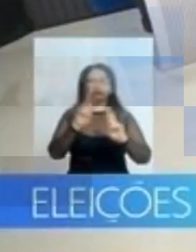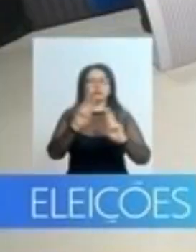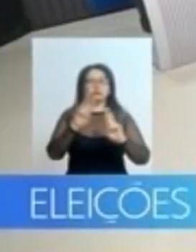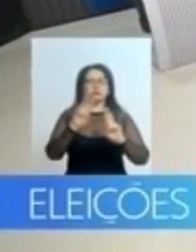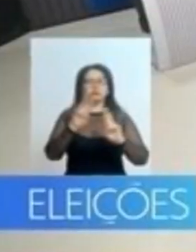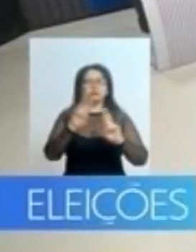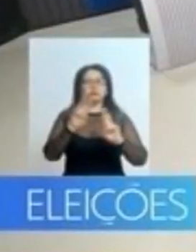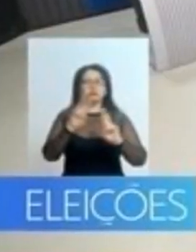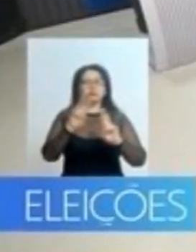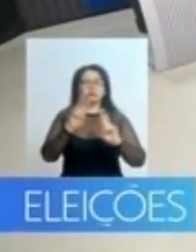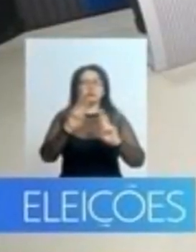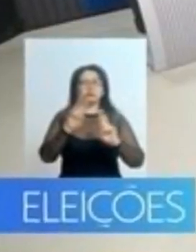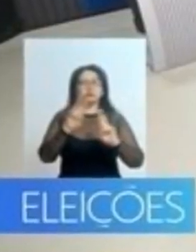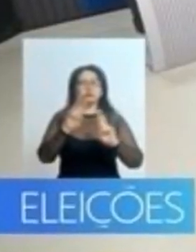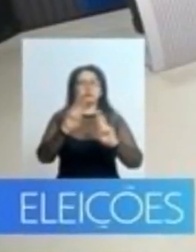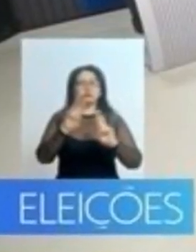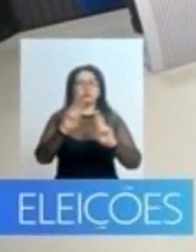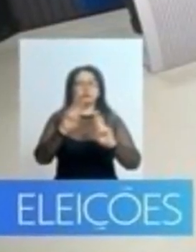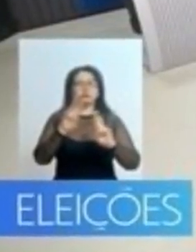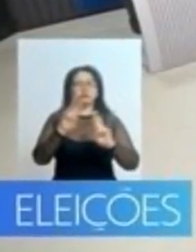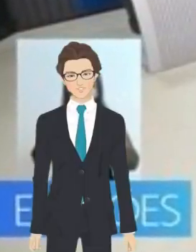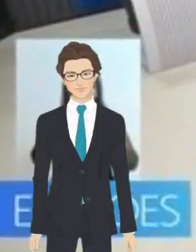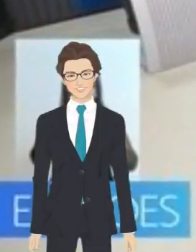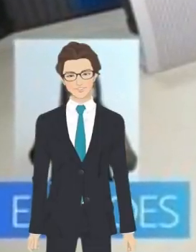Tarcísio e Haddad debatem sobre empregos formais